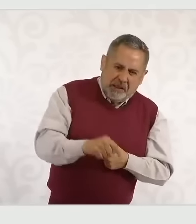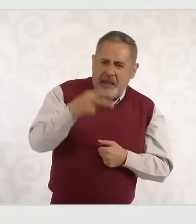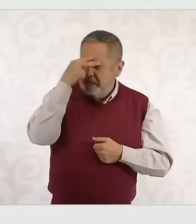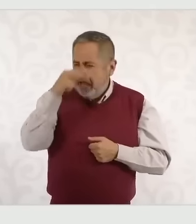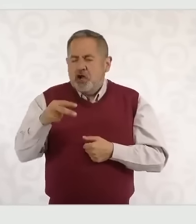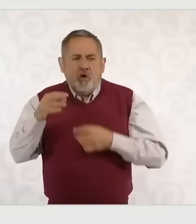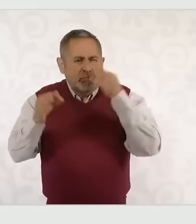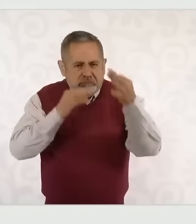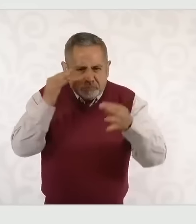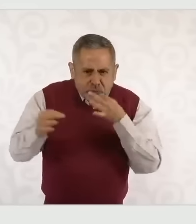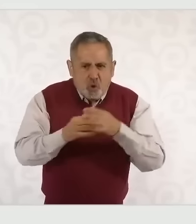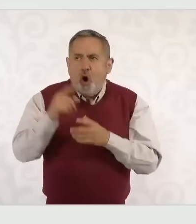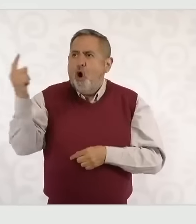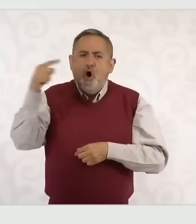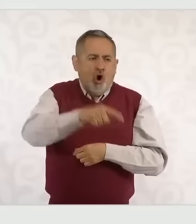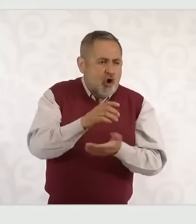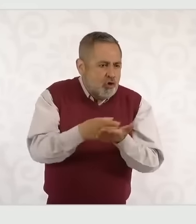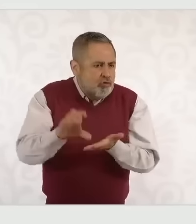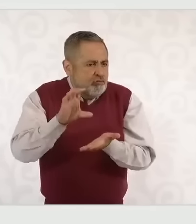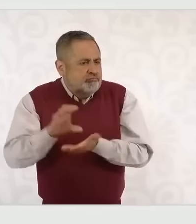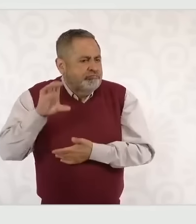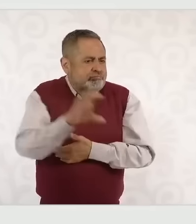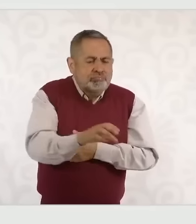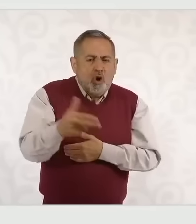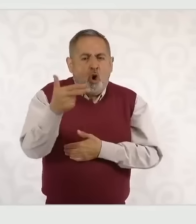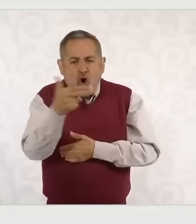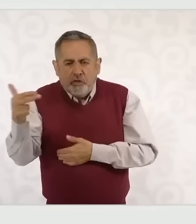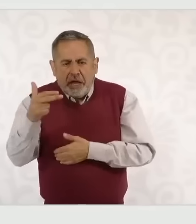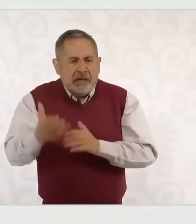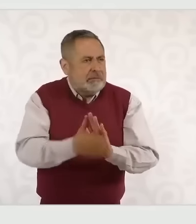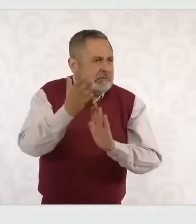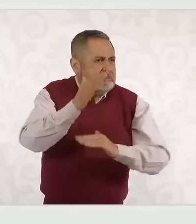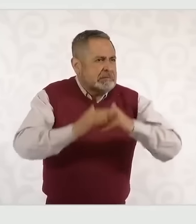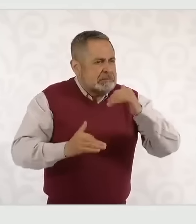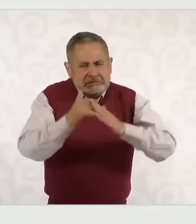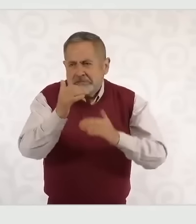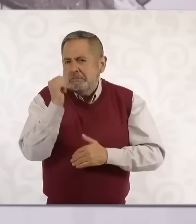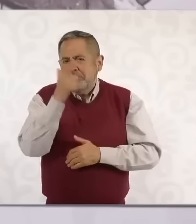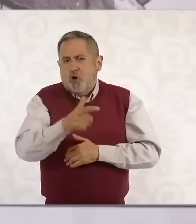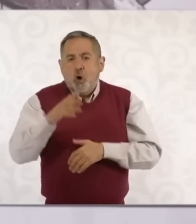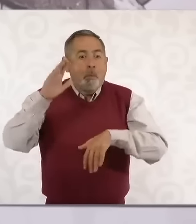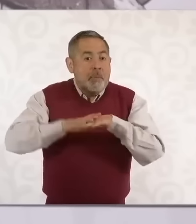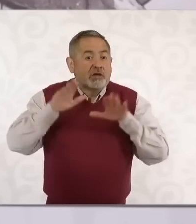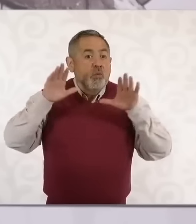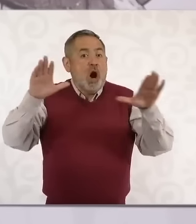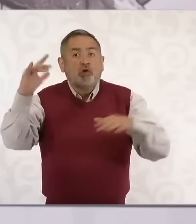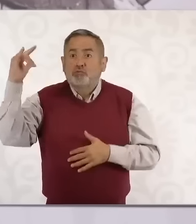que si puede haber una inversión de un hotel en algún lugar, que más vuelos, por ejemplo,